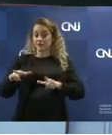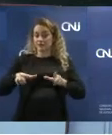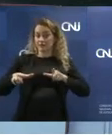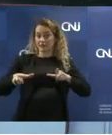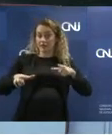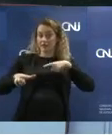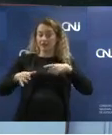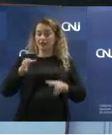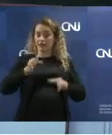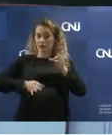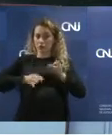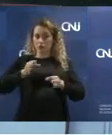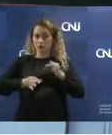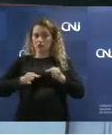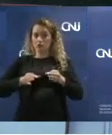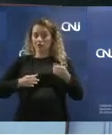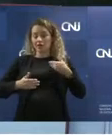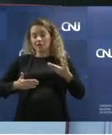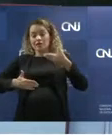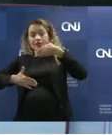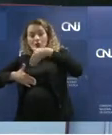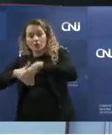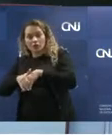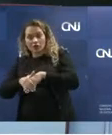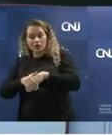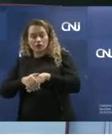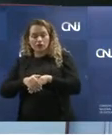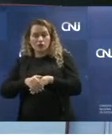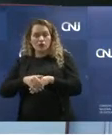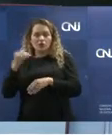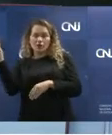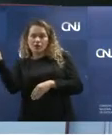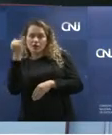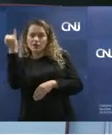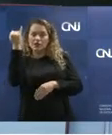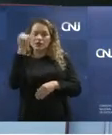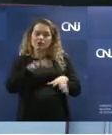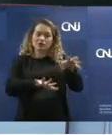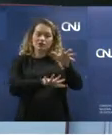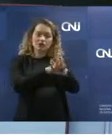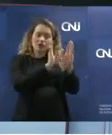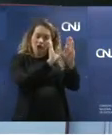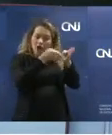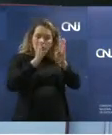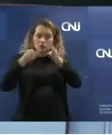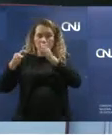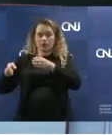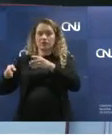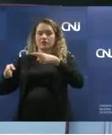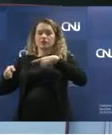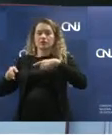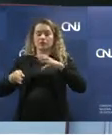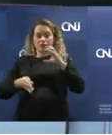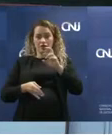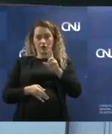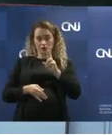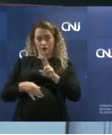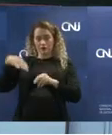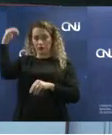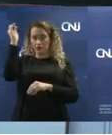ocupam um papel relevante dentre os eixos de atuação da Corregedoria Nacional de Justiça, notadamente ao ensejo